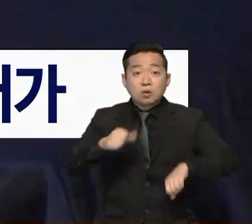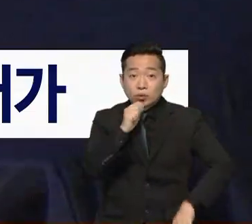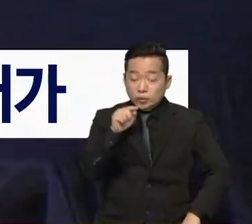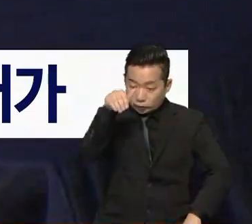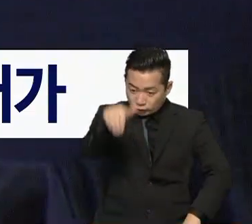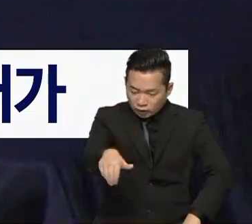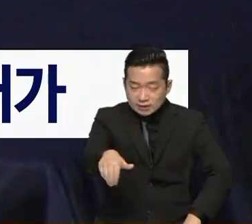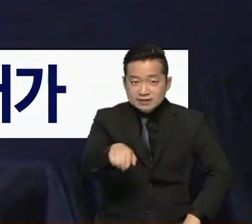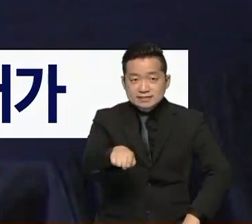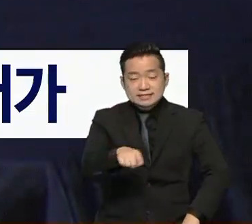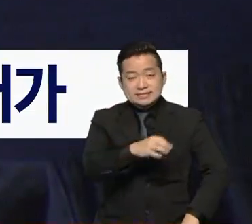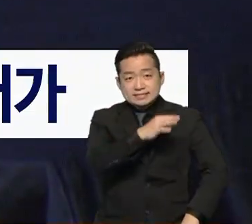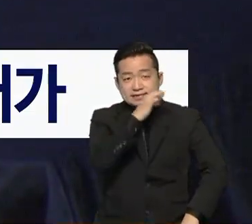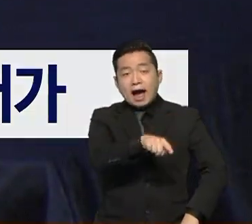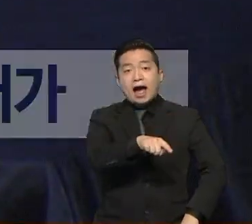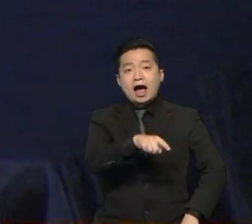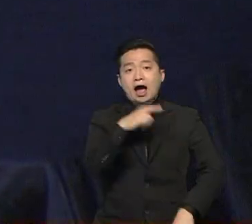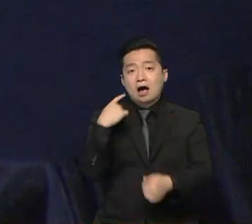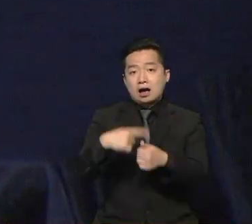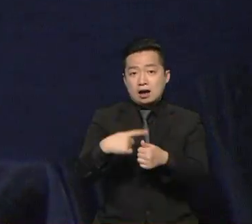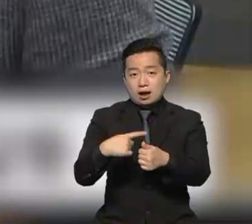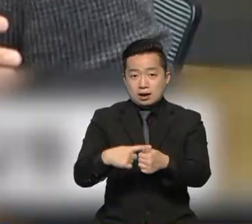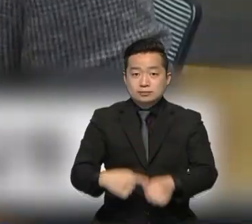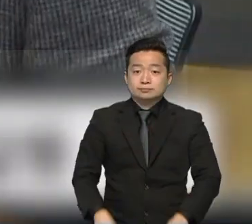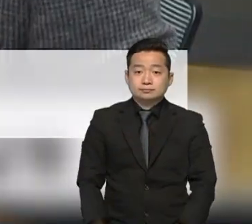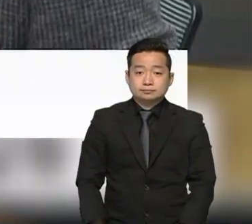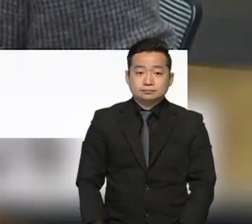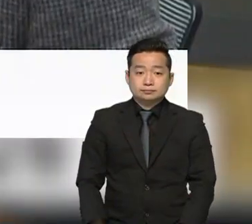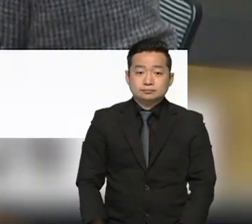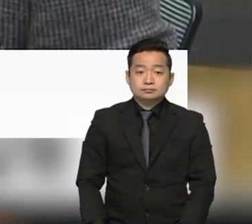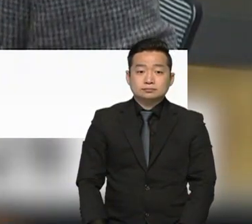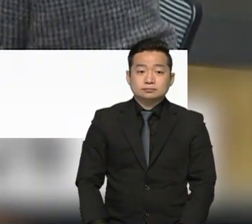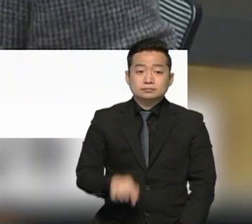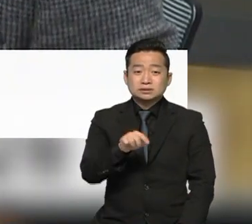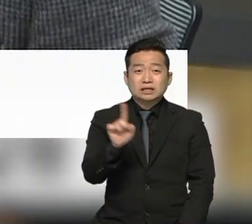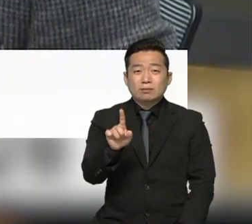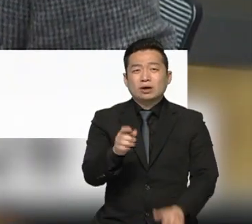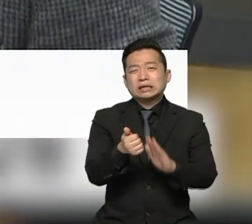행위라며 공세 수위를 높였습니다.